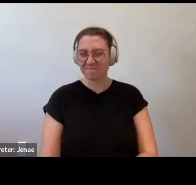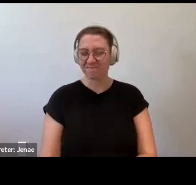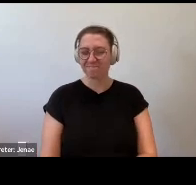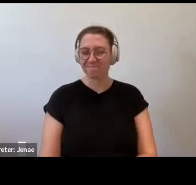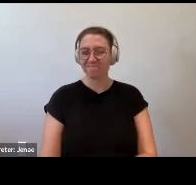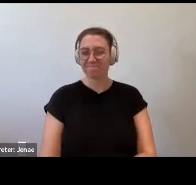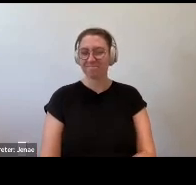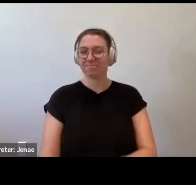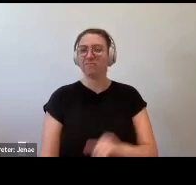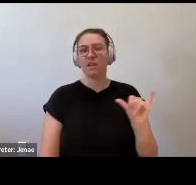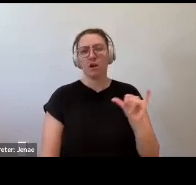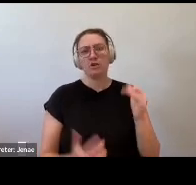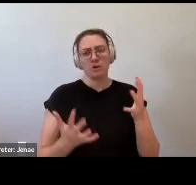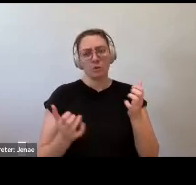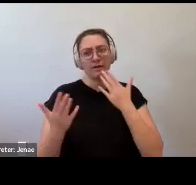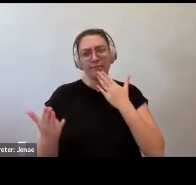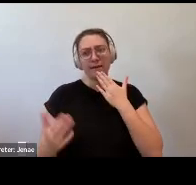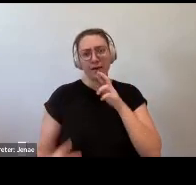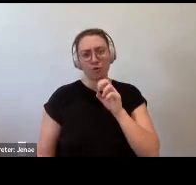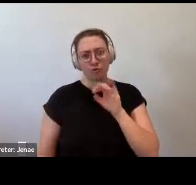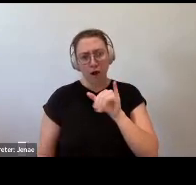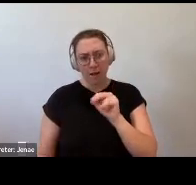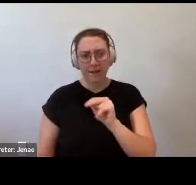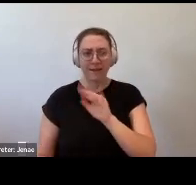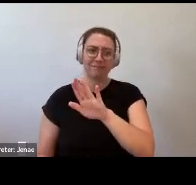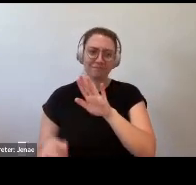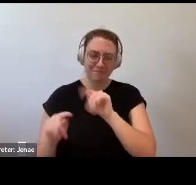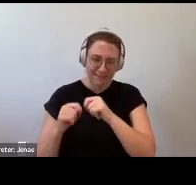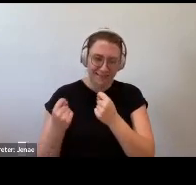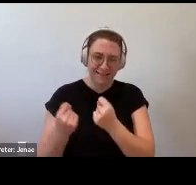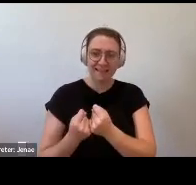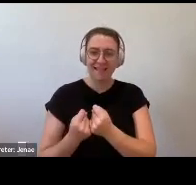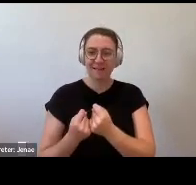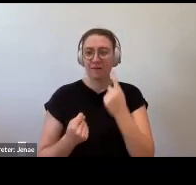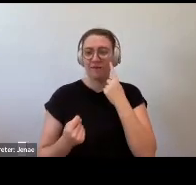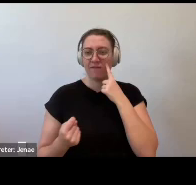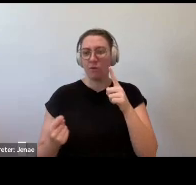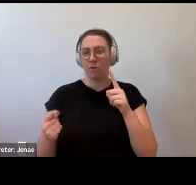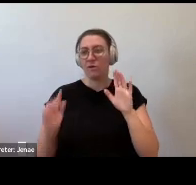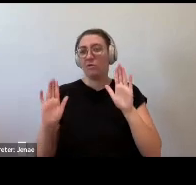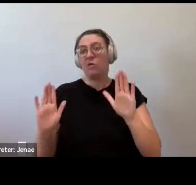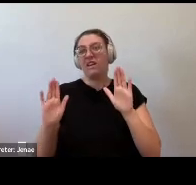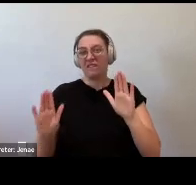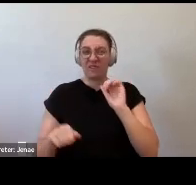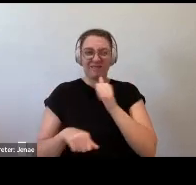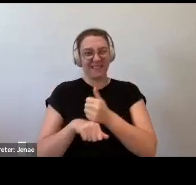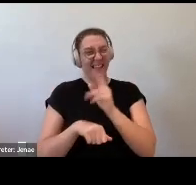También quiero agradecer a Robin y al equipo por la maravillosa preparación para hoy,